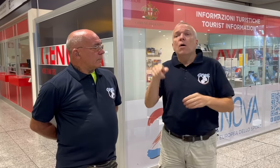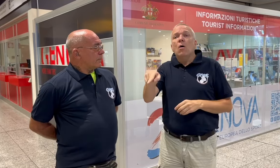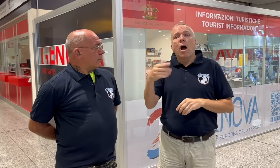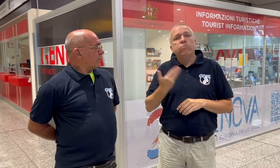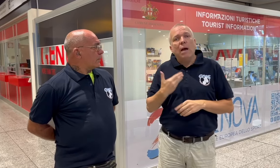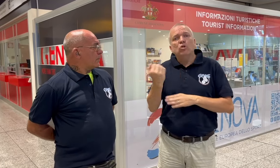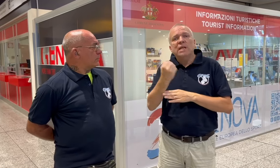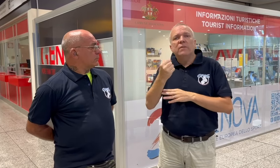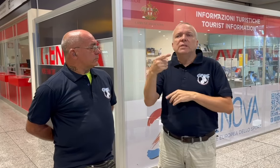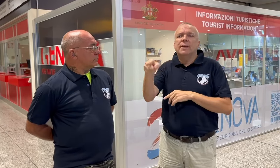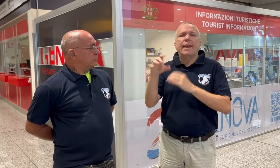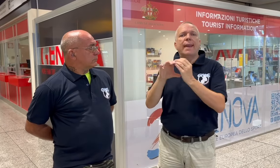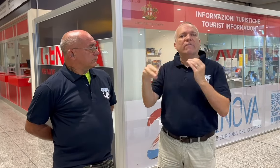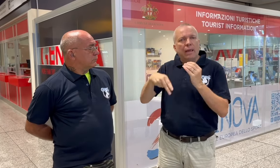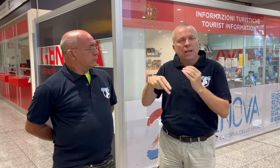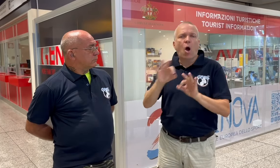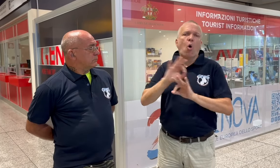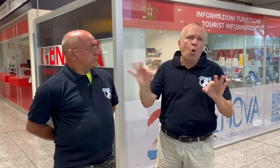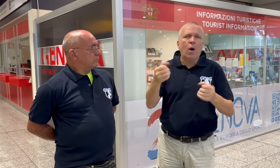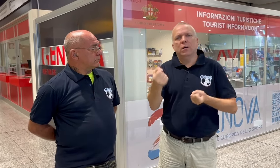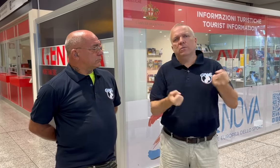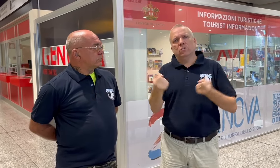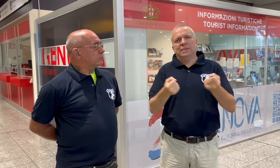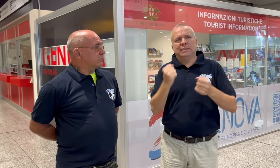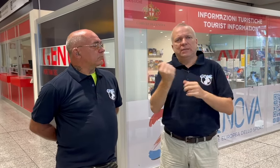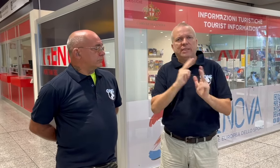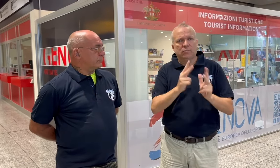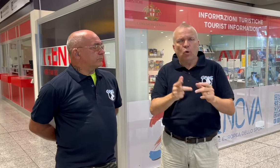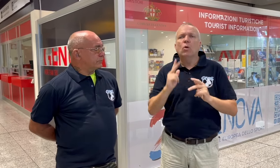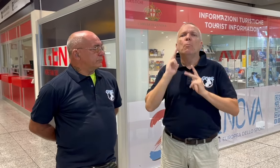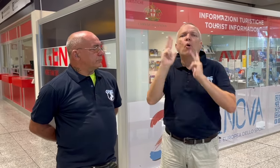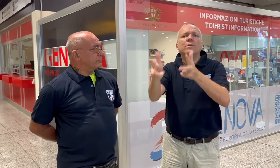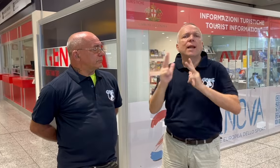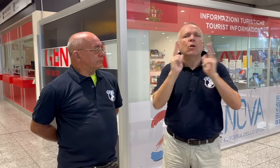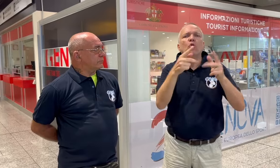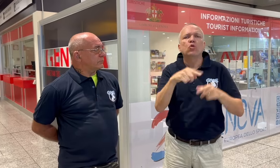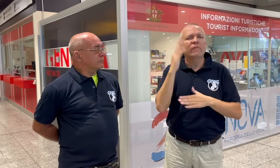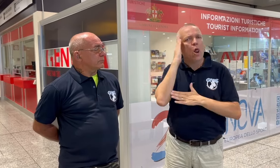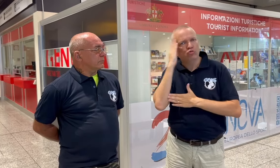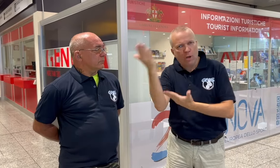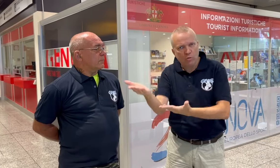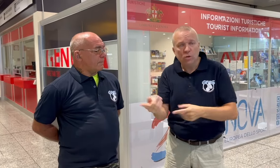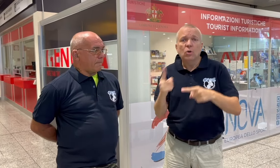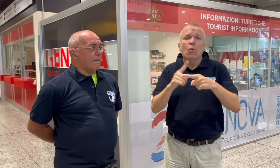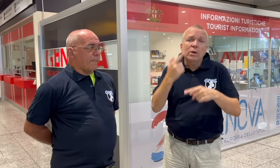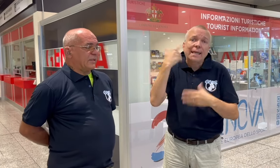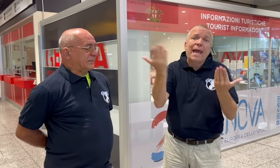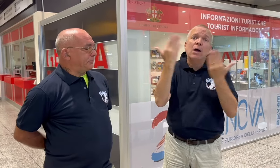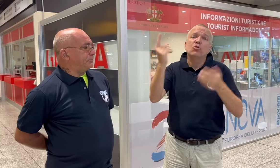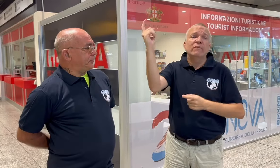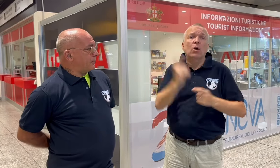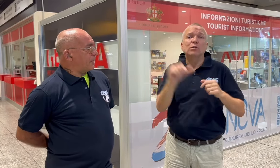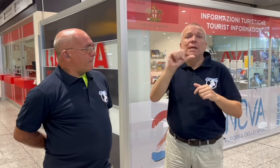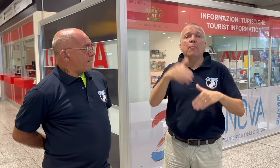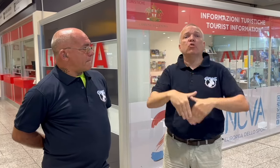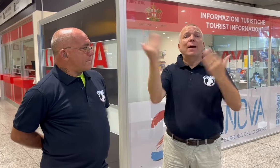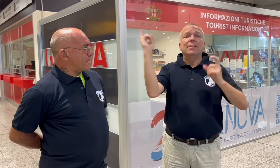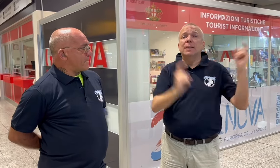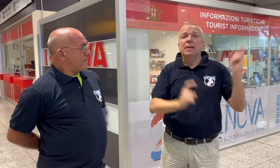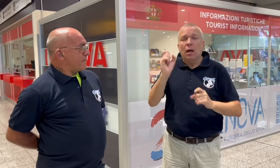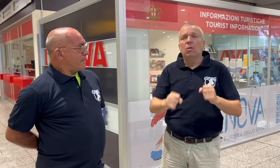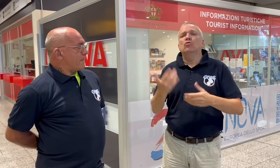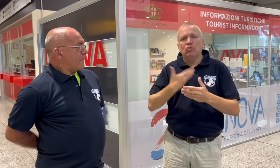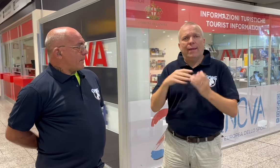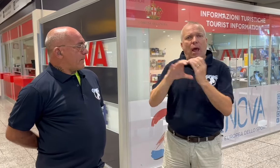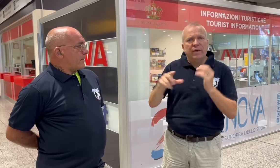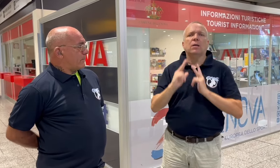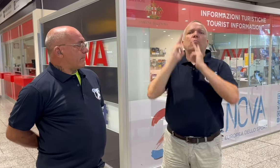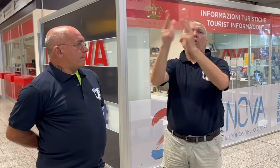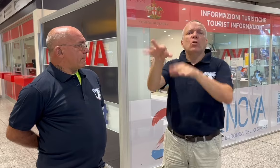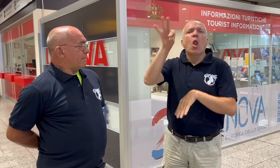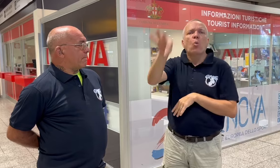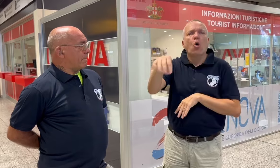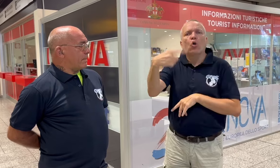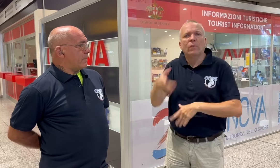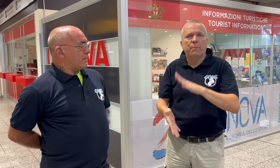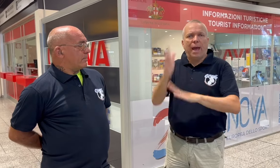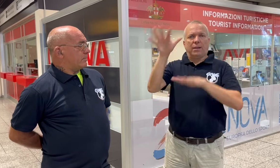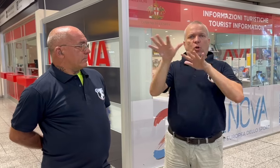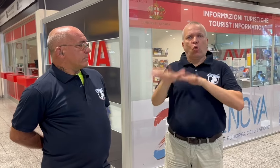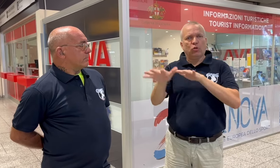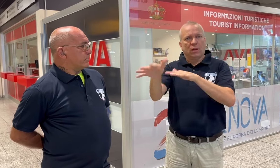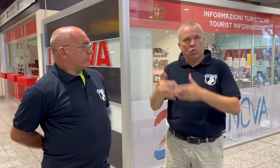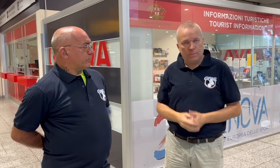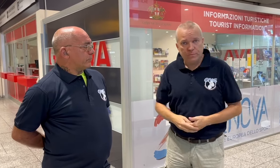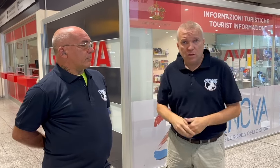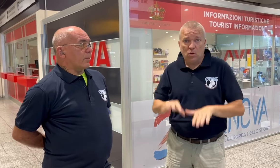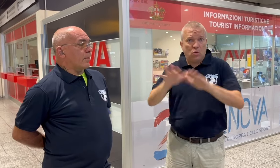ci sono i servizi di trasporto come la navetta che vi accompagna all'hotel, chi viene il sabato mattina settembre vi accompagna al luogo dove parte il corteo